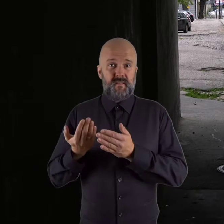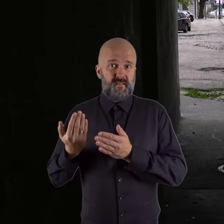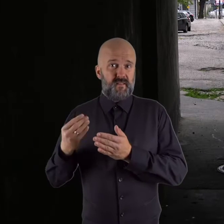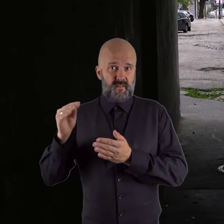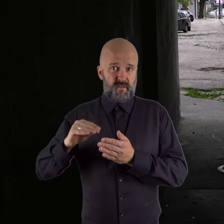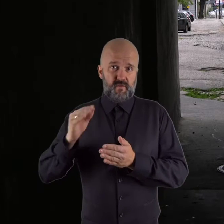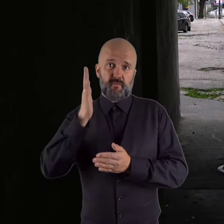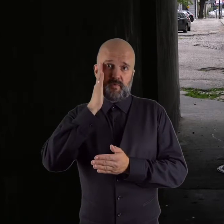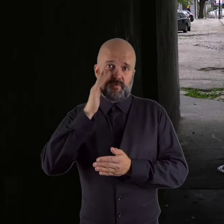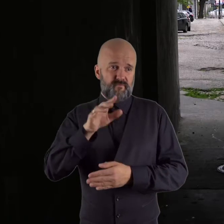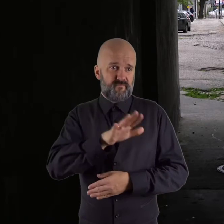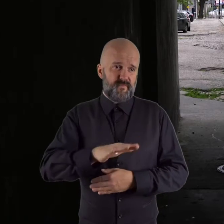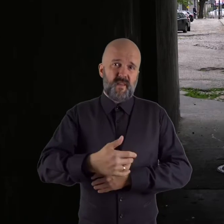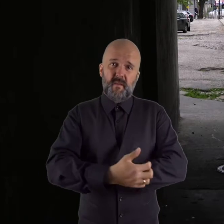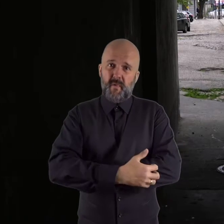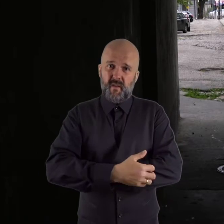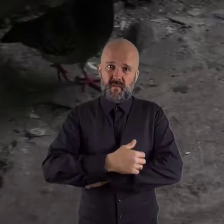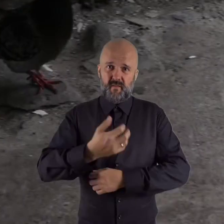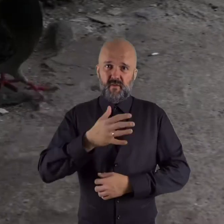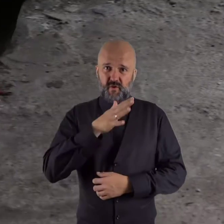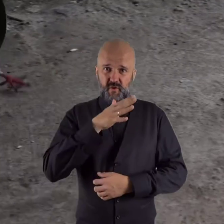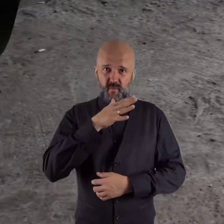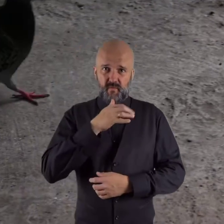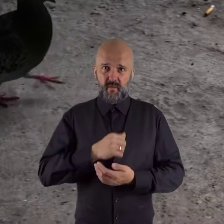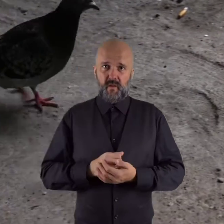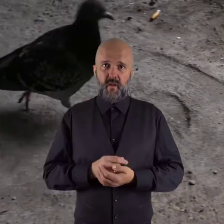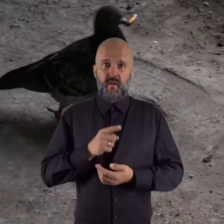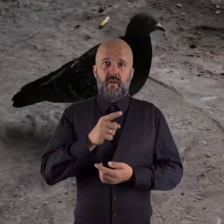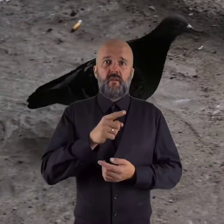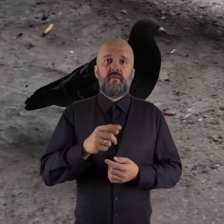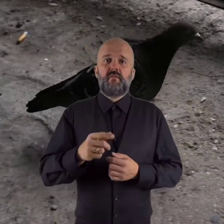Miejsce jeszcze niedawno zamieszkałe przez biedniejszą część społeczności żydowskiej w Płocku.